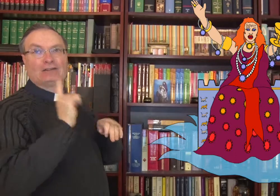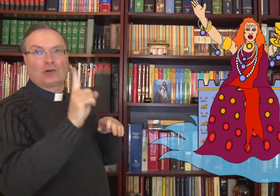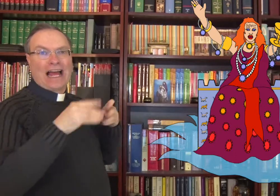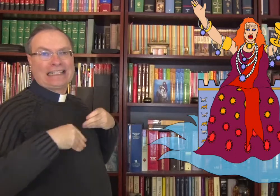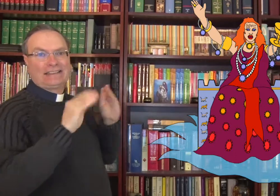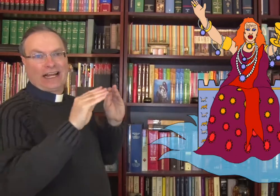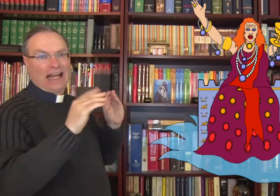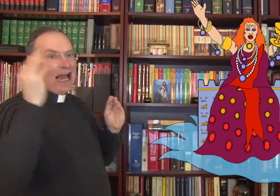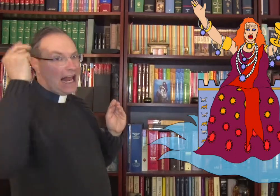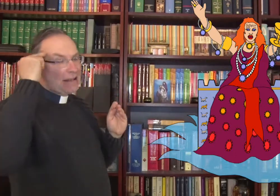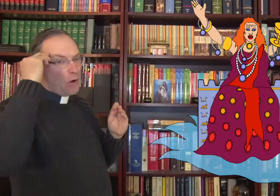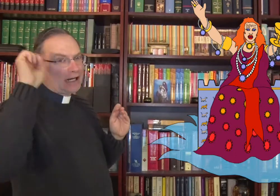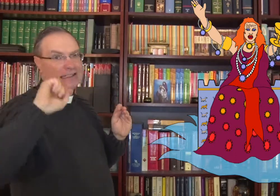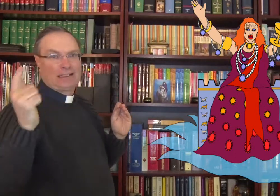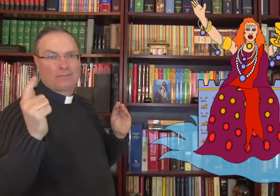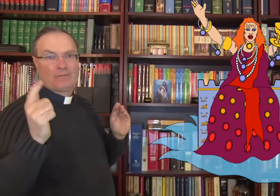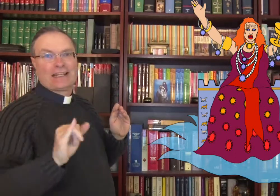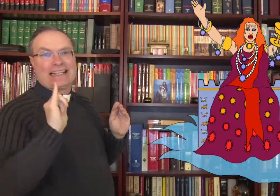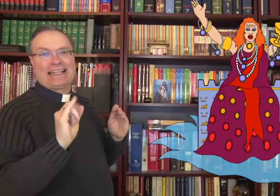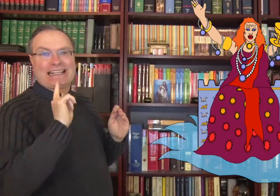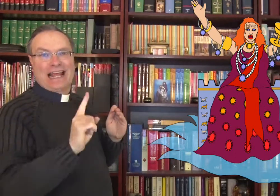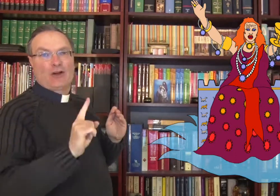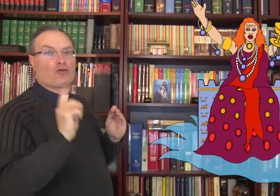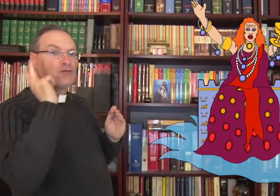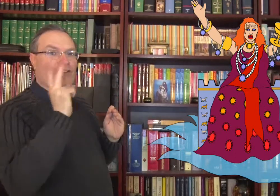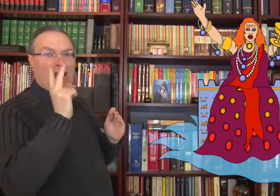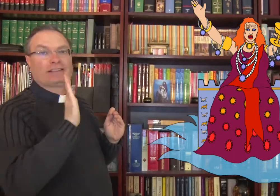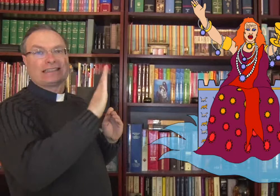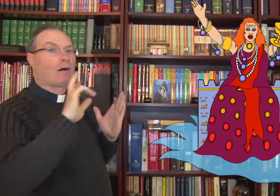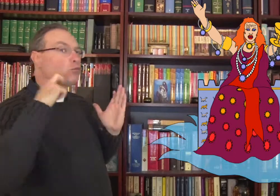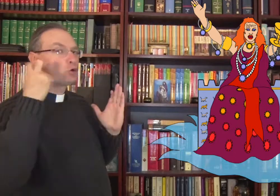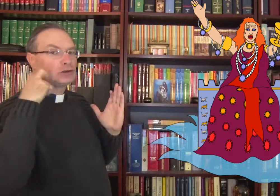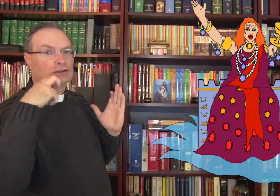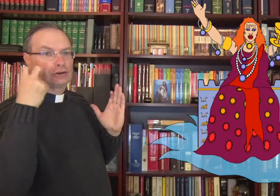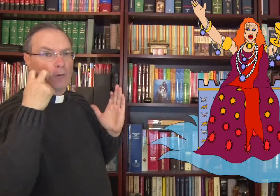se sont livrés à l'immoralité, et c'est du vin de sa prostitution